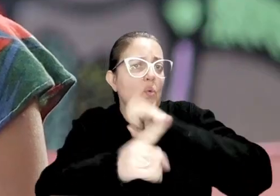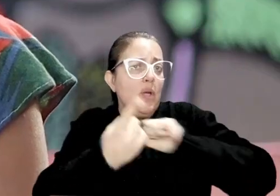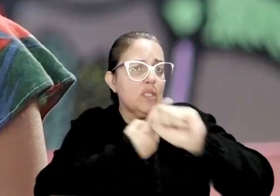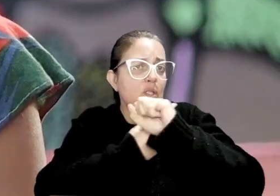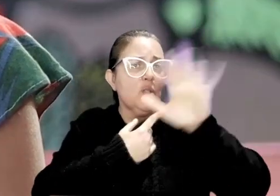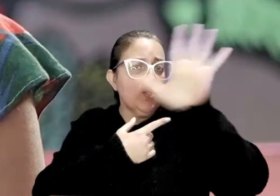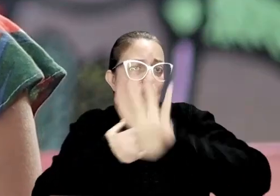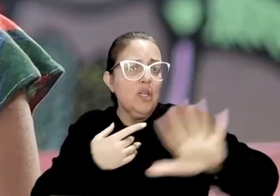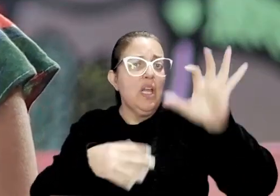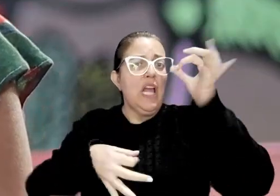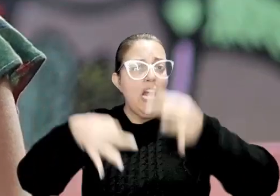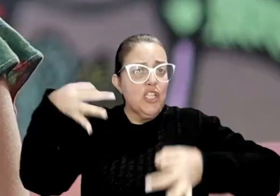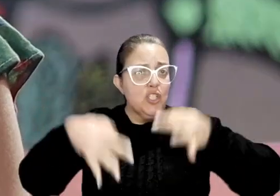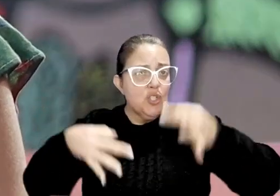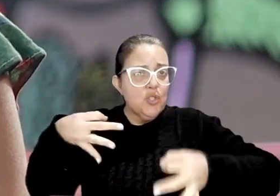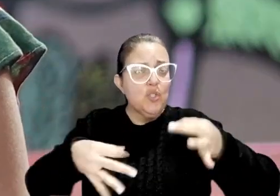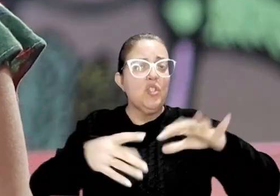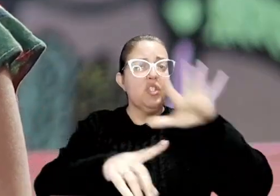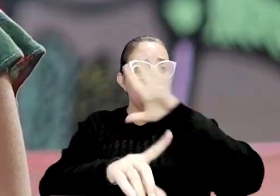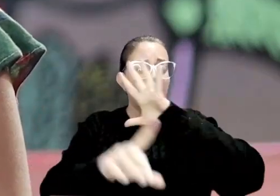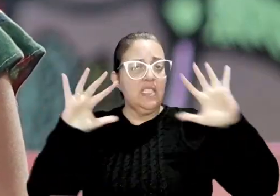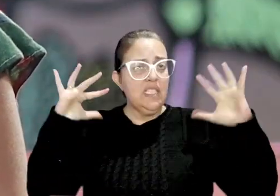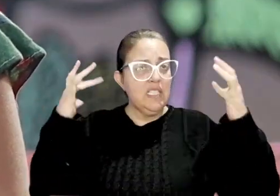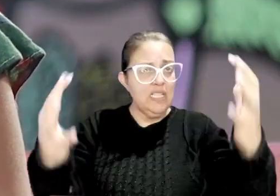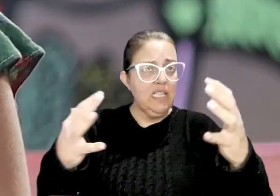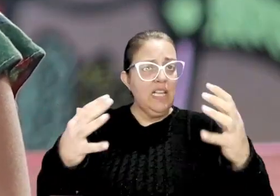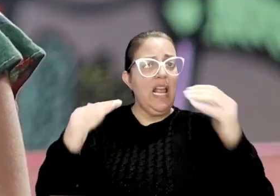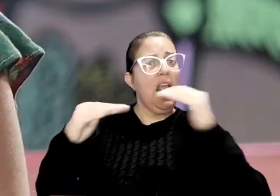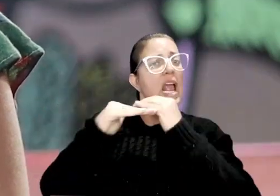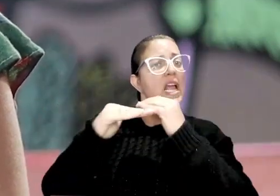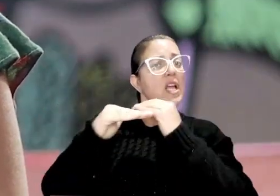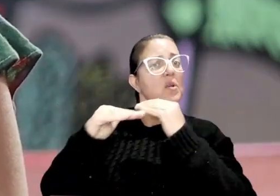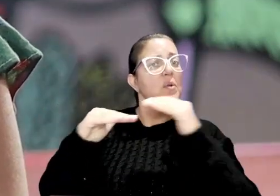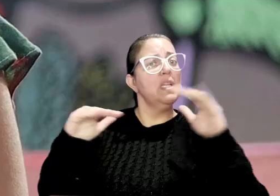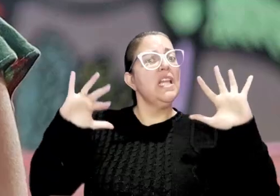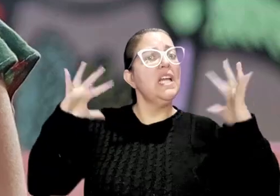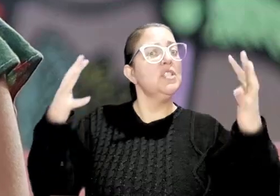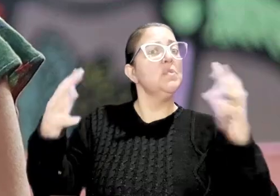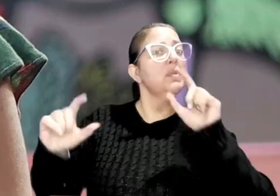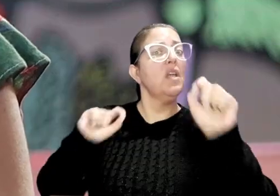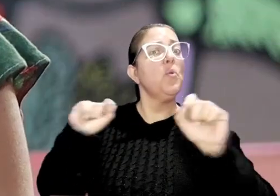evidencia mais isso né é de que a problemática ambiental ela atravessa muitas desigualdades né